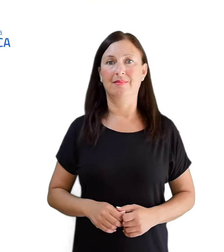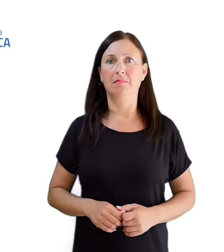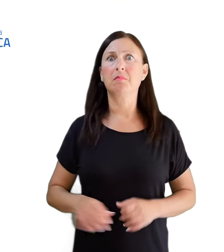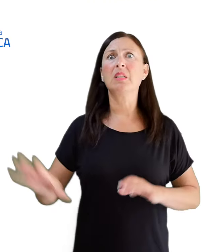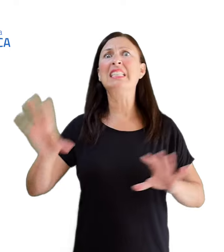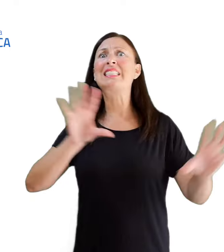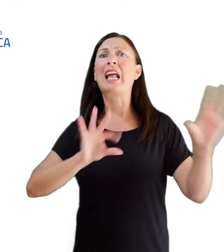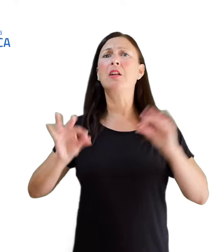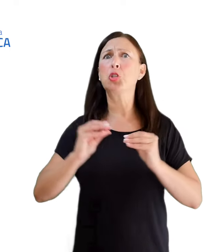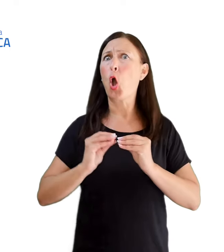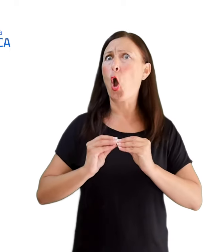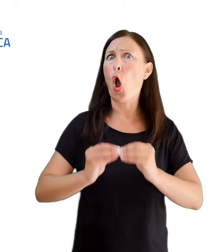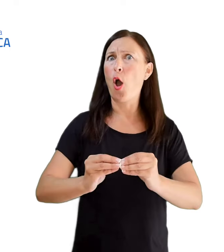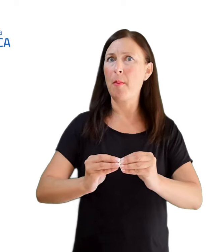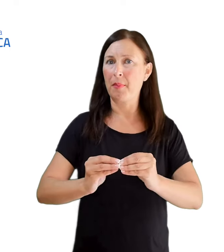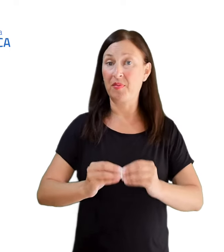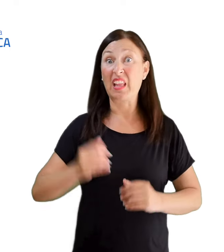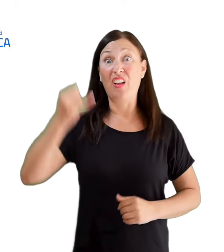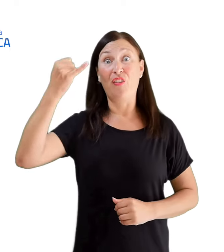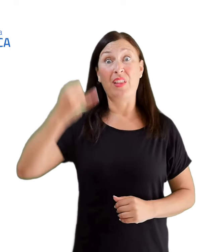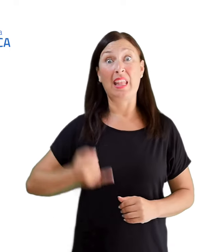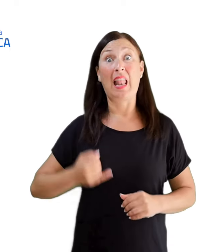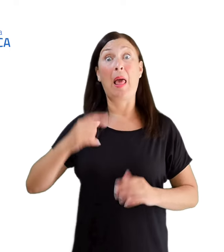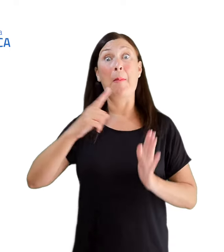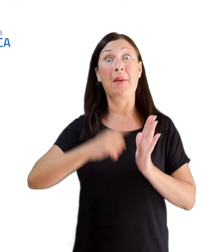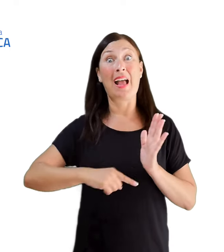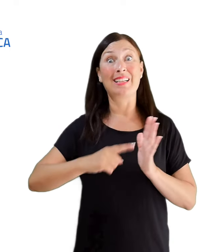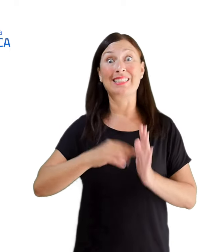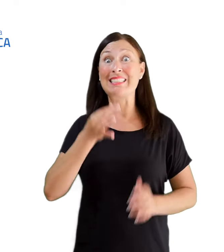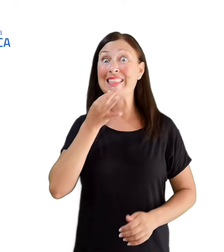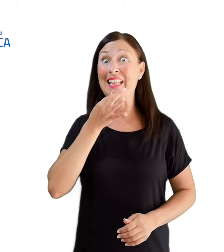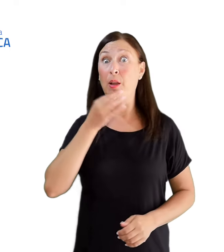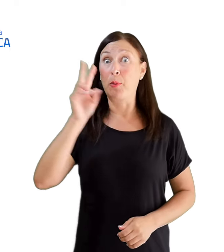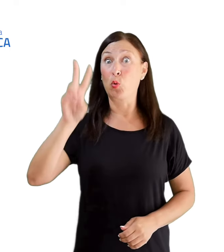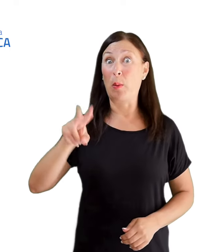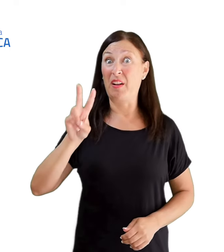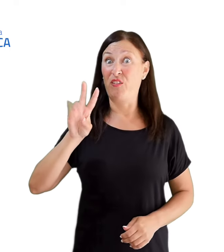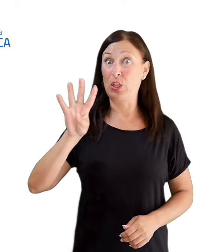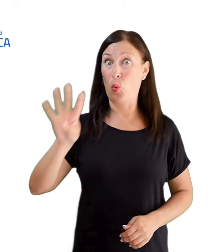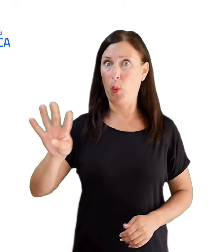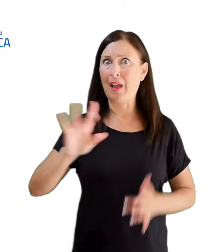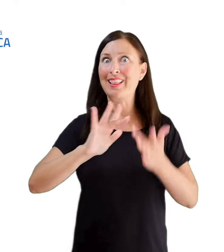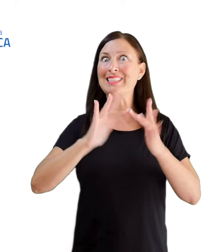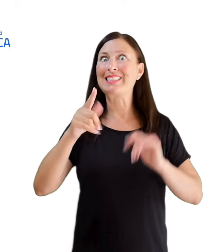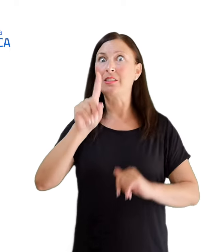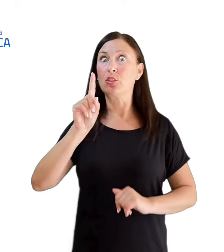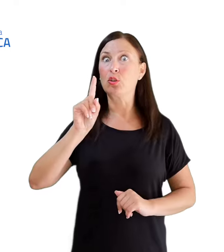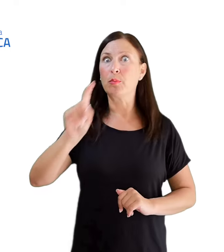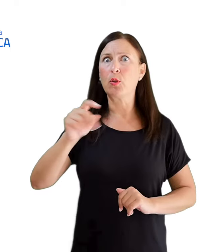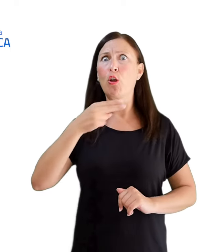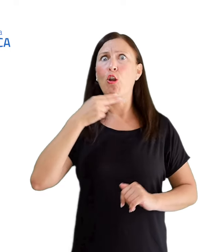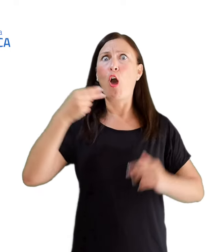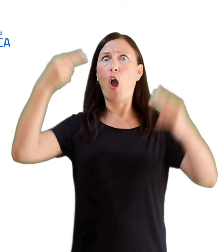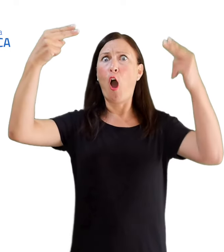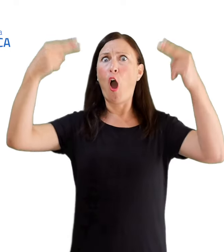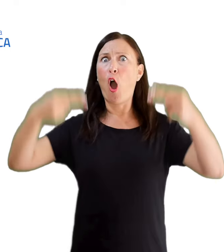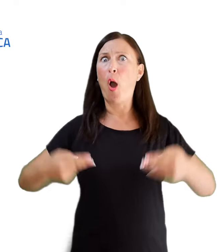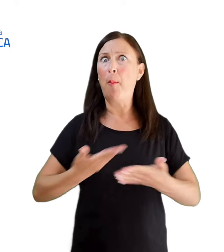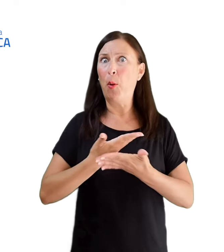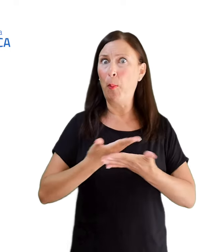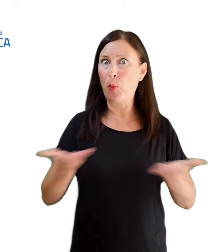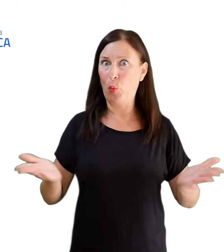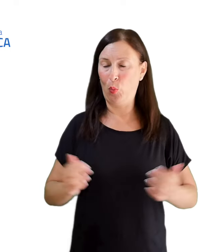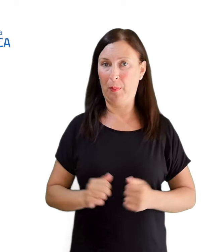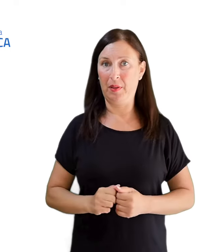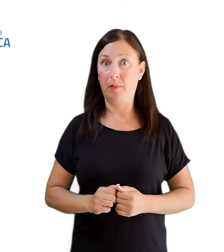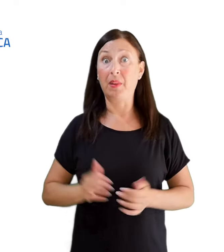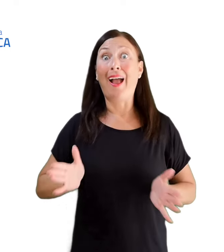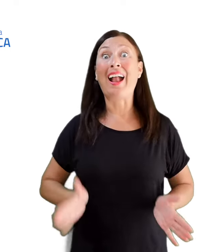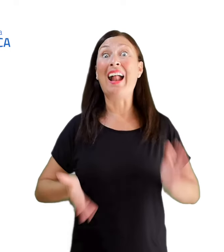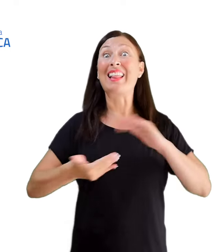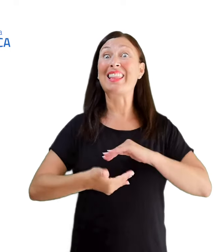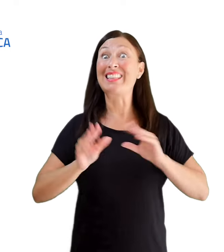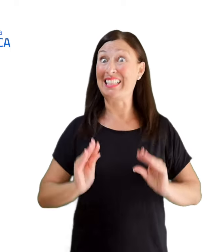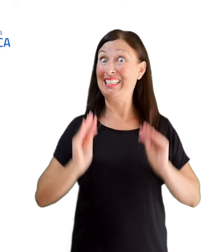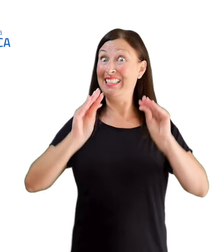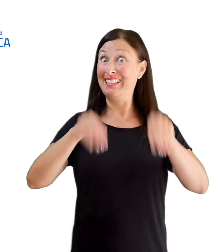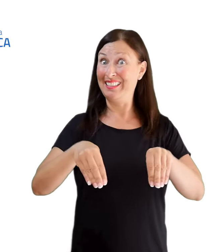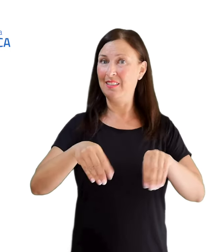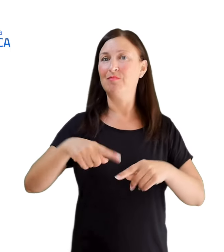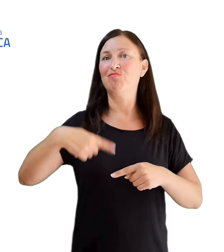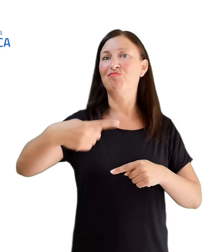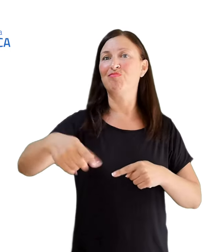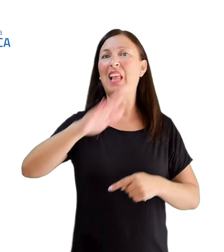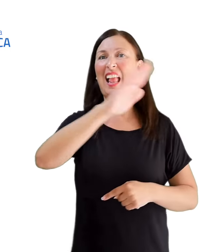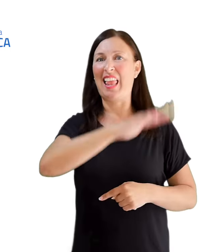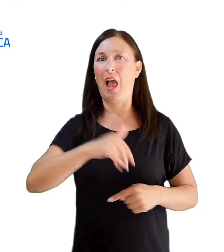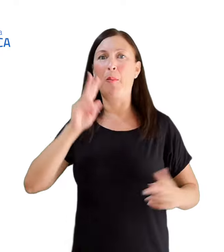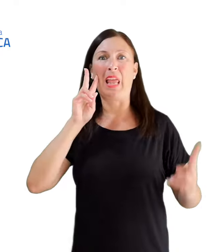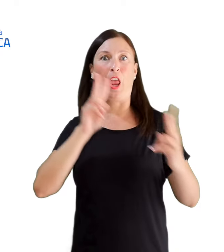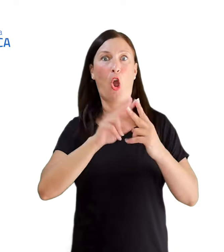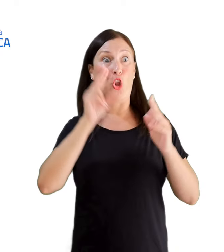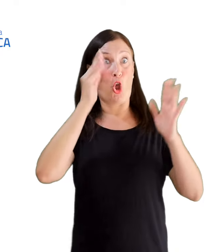Le selezioni come funzionano? Alla fine del mese di settembre 2024 nel sito deaf campus uscirà l'elenco pubblico dei candidati idonei